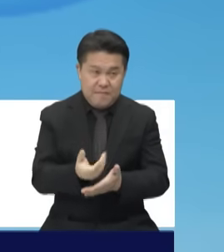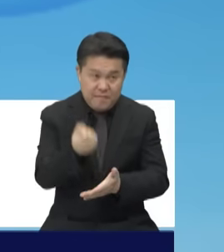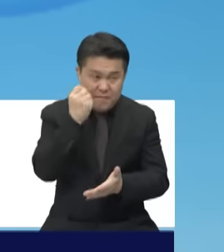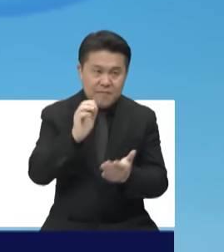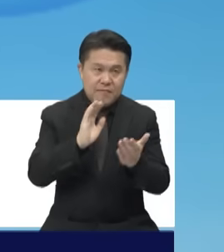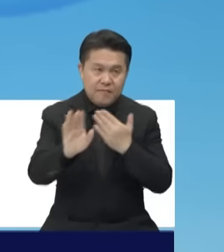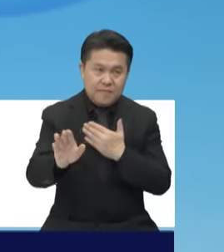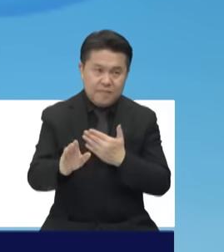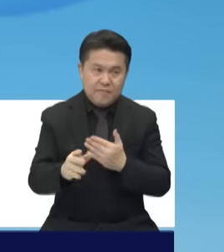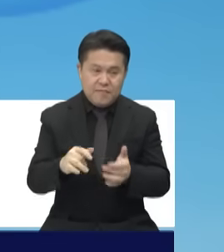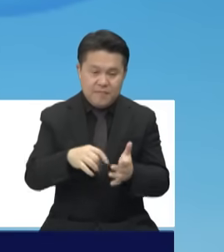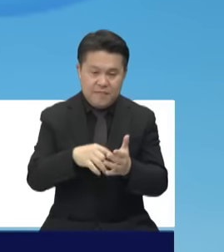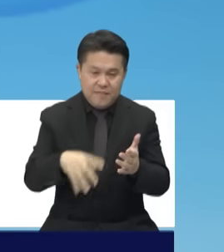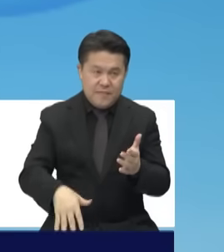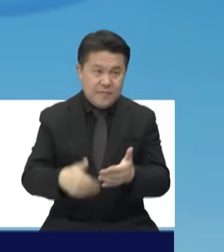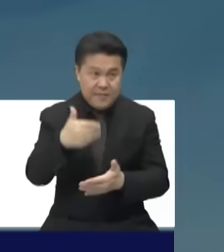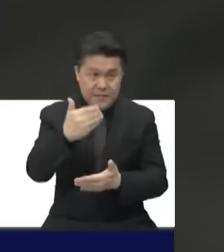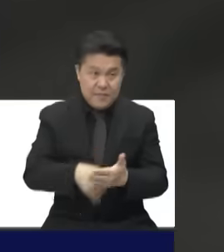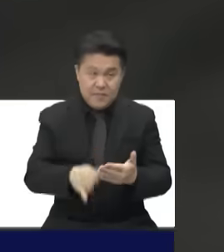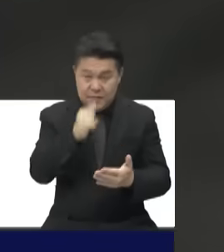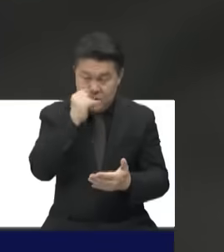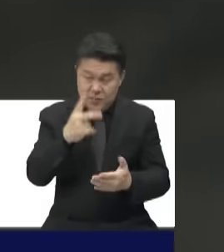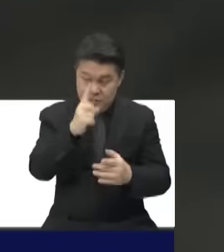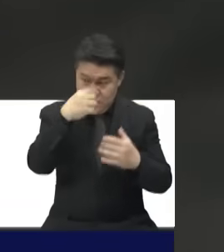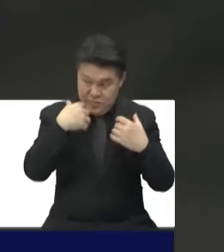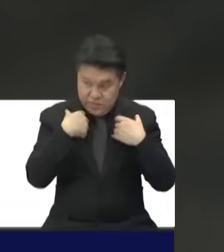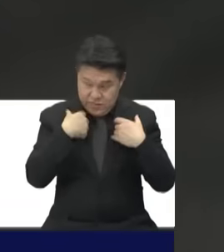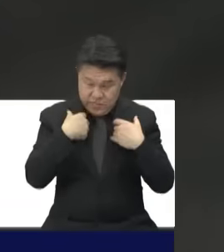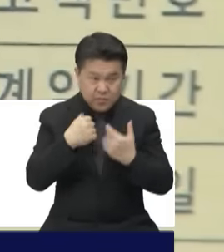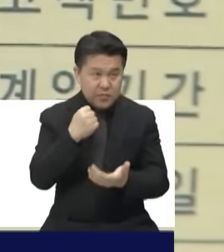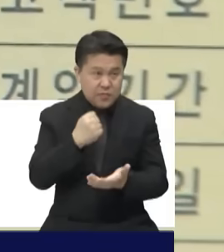세제 혜택도 있고요. 특히 정부가 청약통장을 가입한 이런